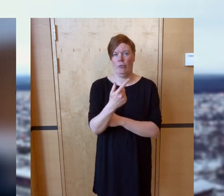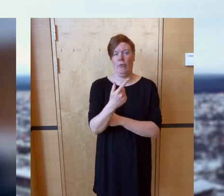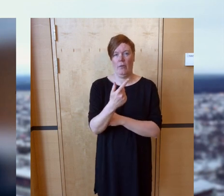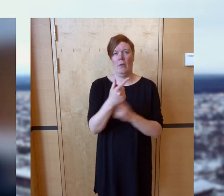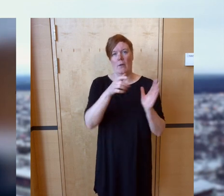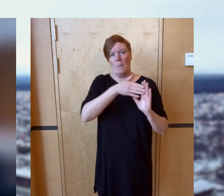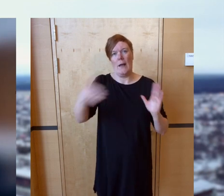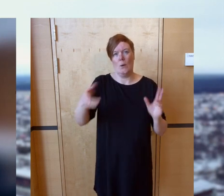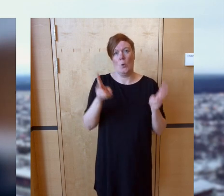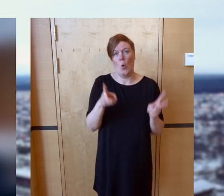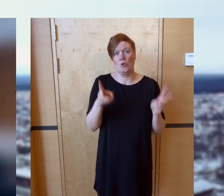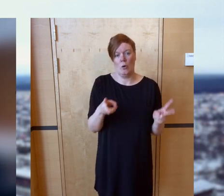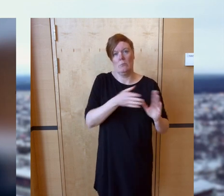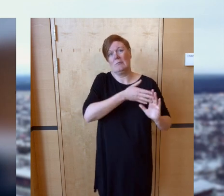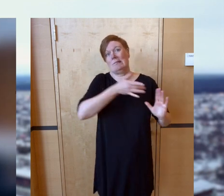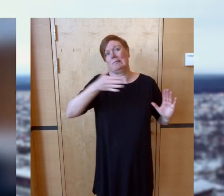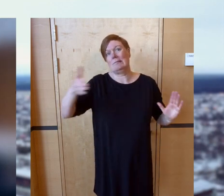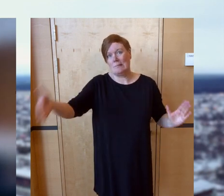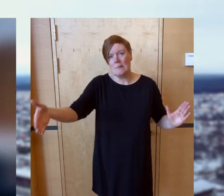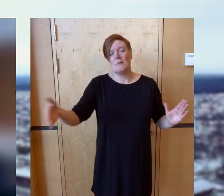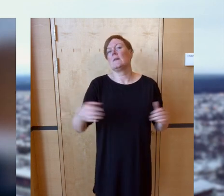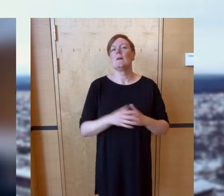Vad betyder det här